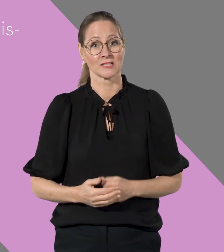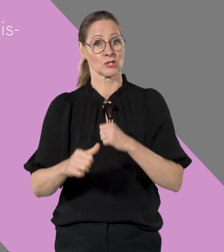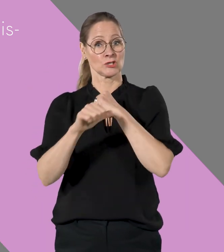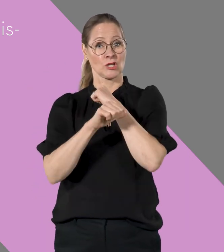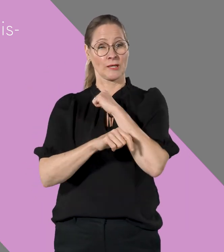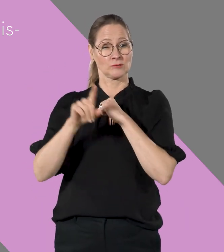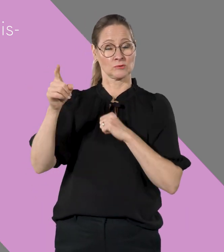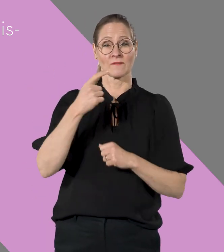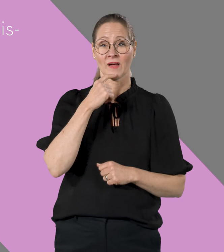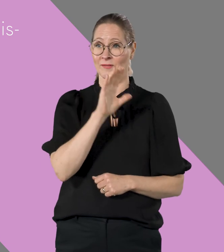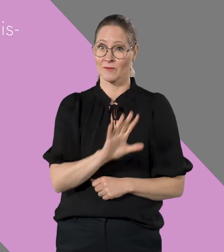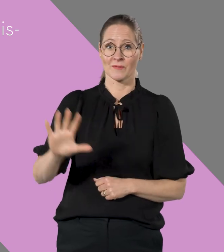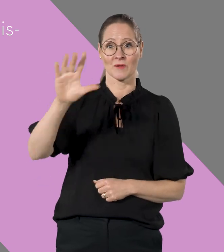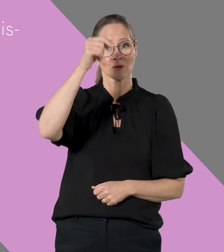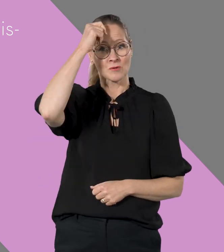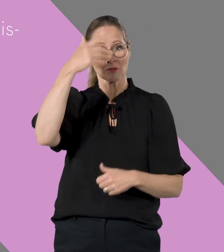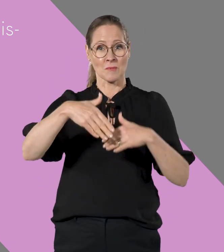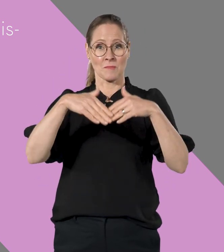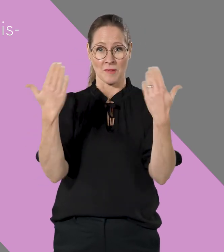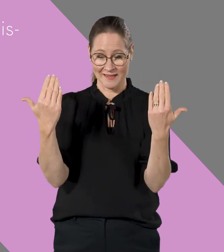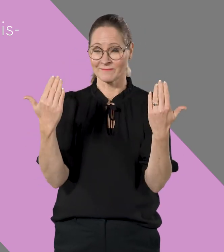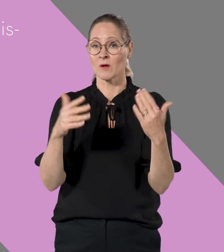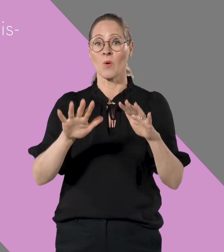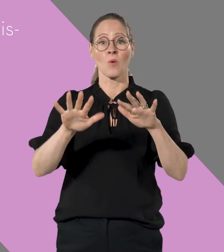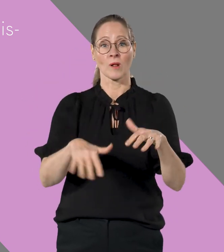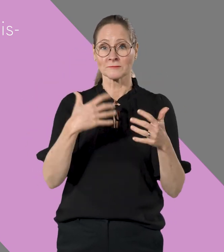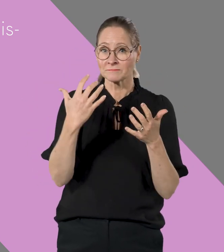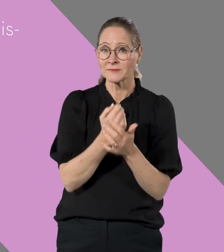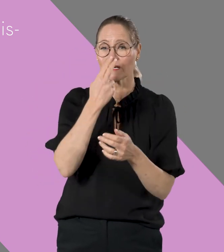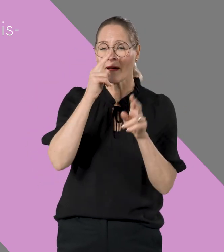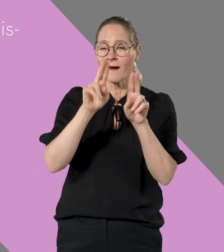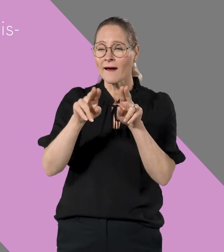Joensuun valtakunnallisilla kulttuuri- päivillä yleisö pääsi todistamaan -